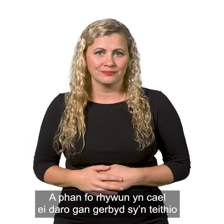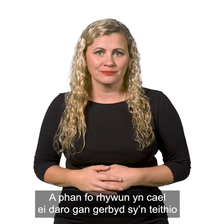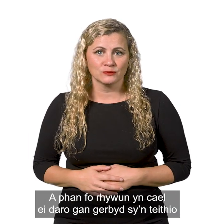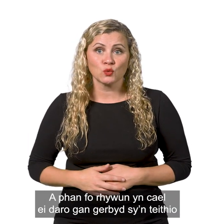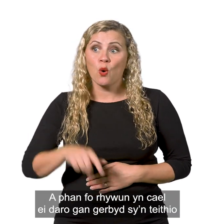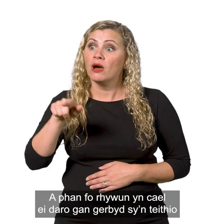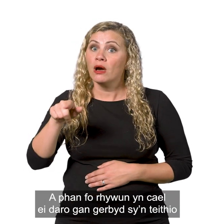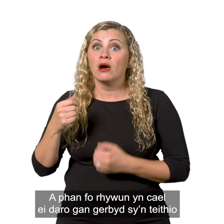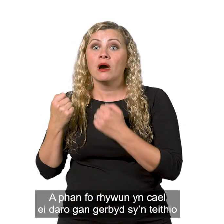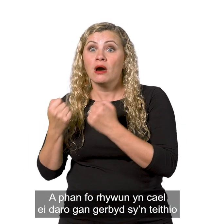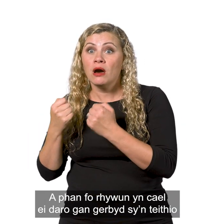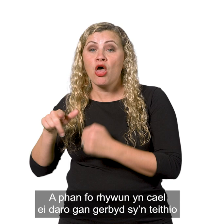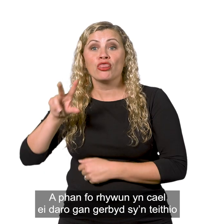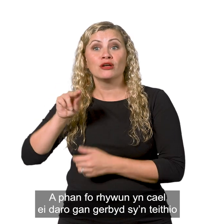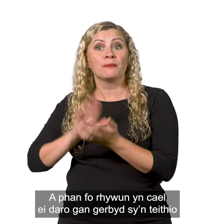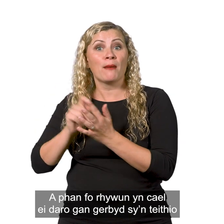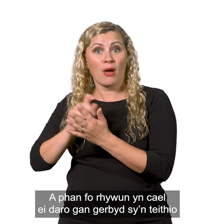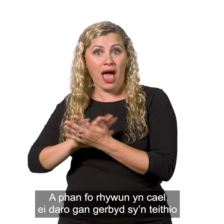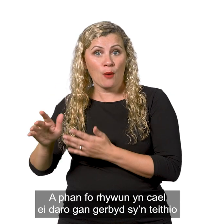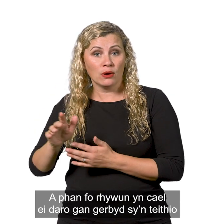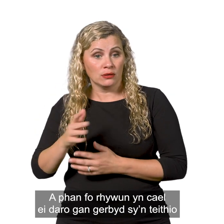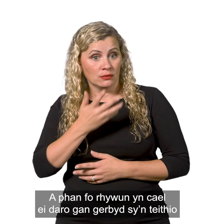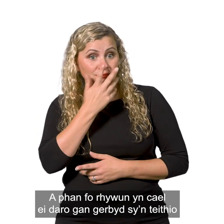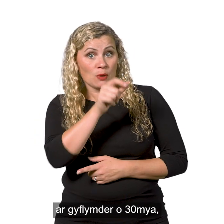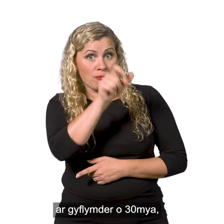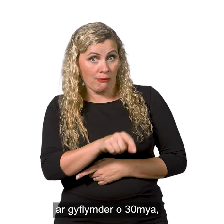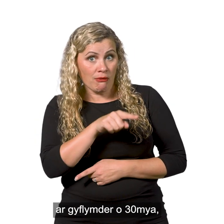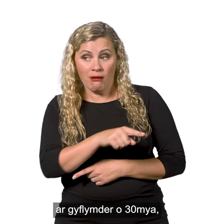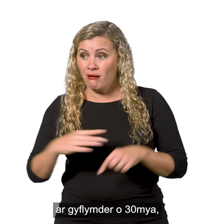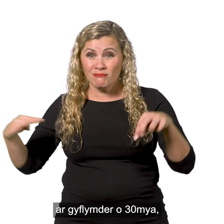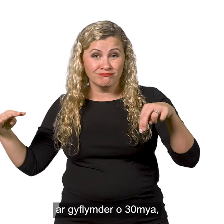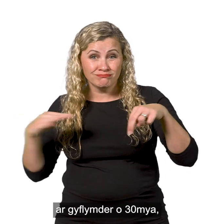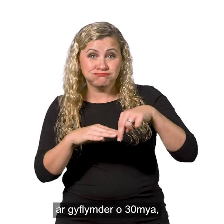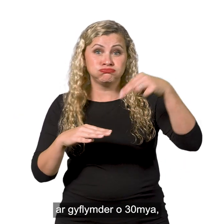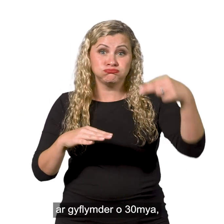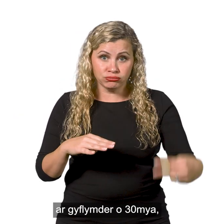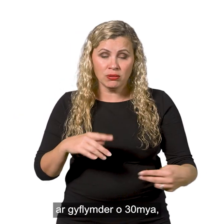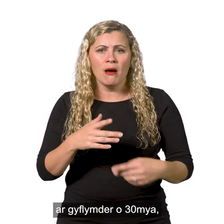A phan fo rhywun yn cael ei daro gan gerbyd sy’n teithio ar gyflymder o 30mya,